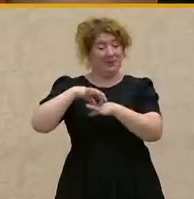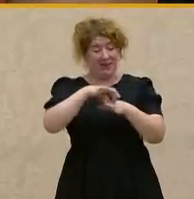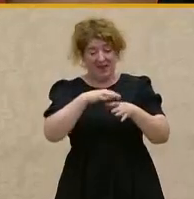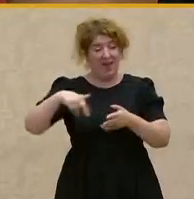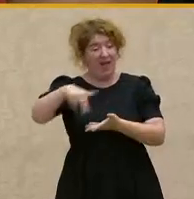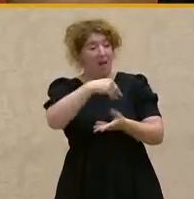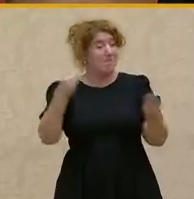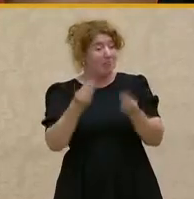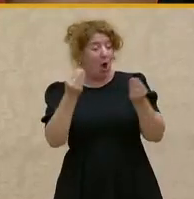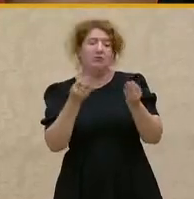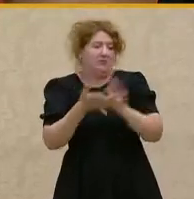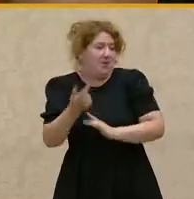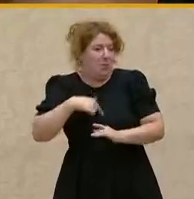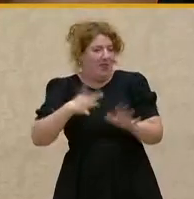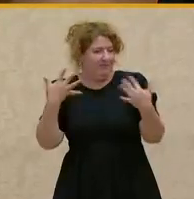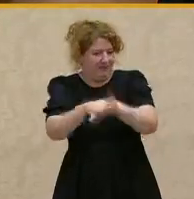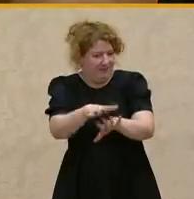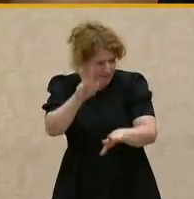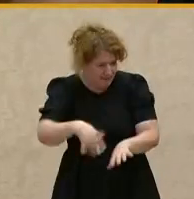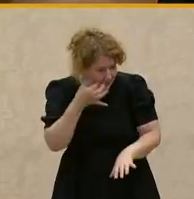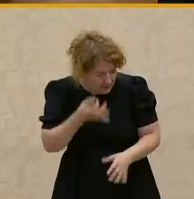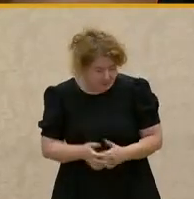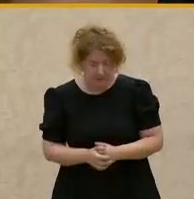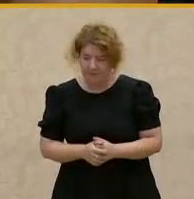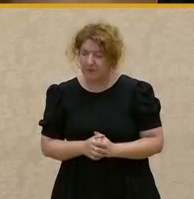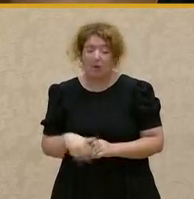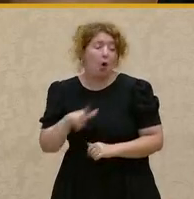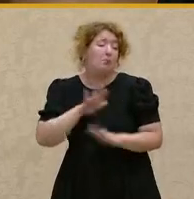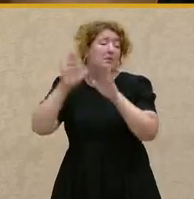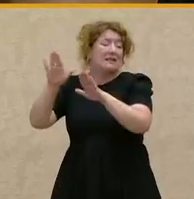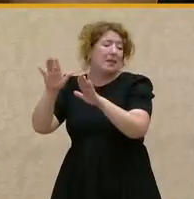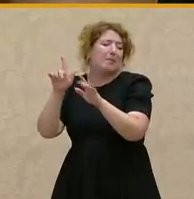En el caso 2: se ofrecen estancias parciales en residencias sin atención especializada